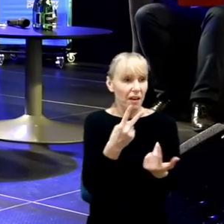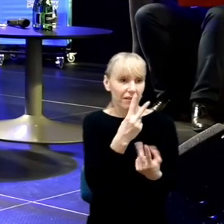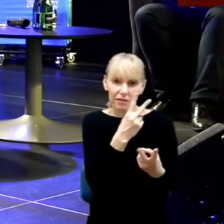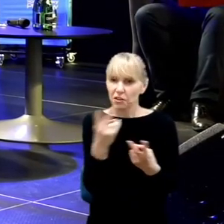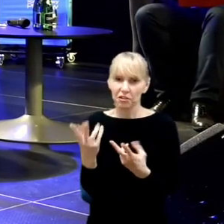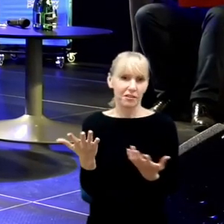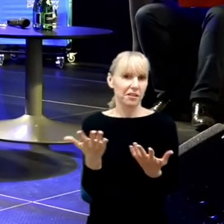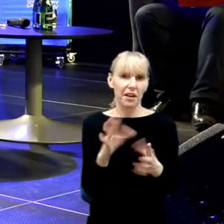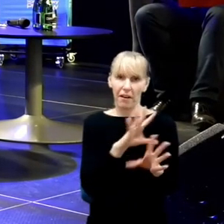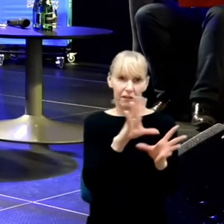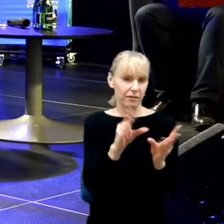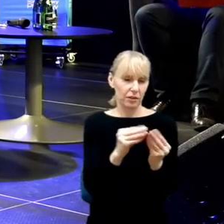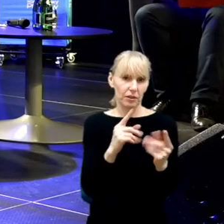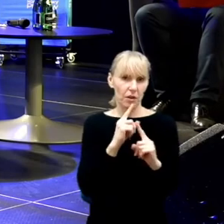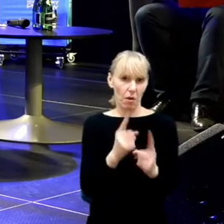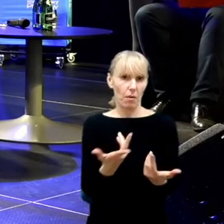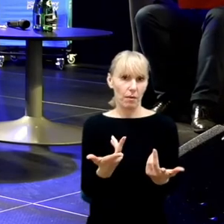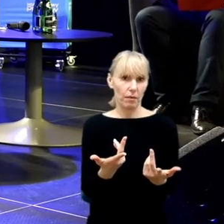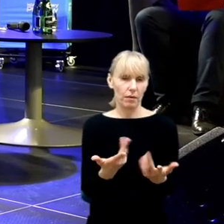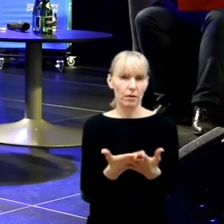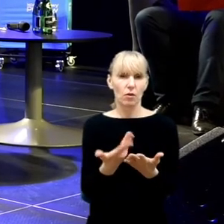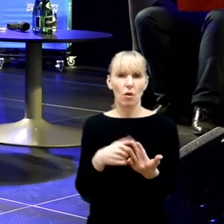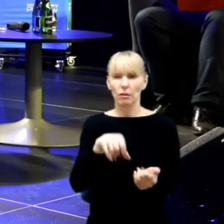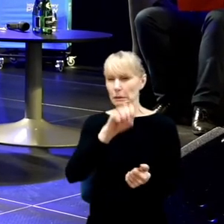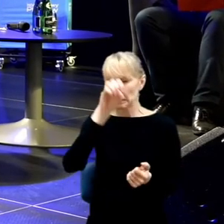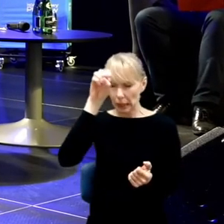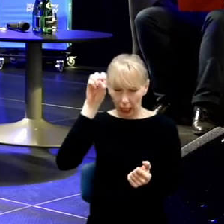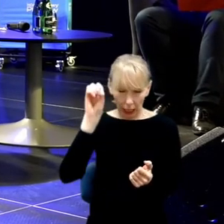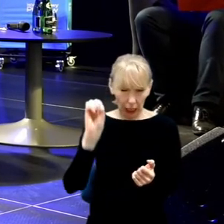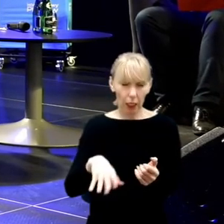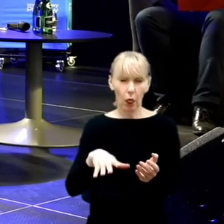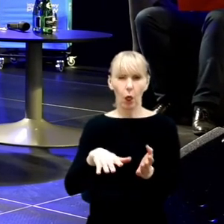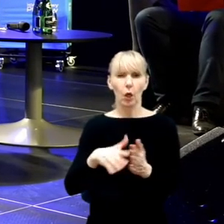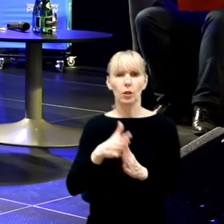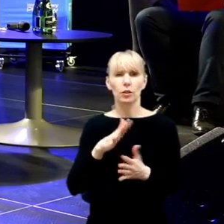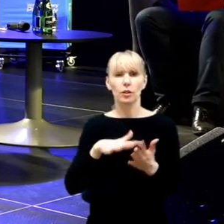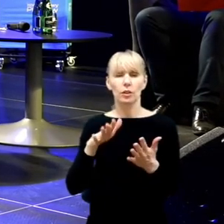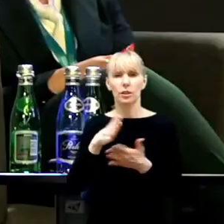to są najgorsze części tkanki czy substancji miejskiej.